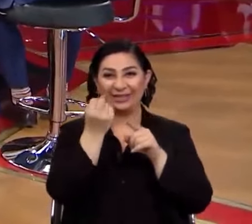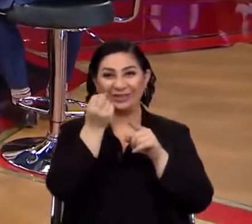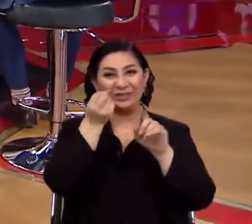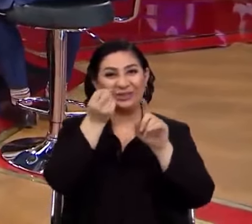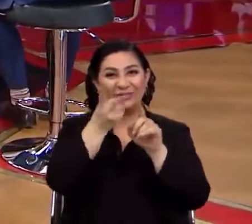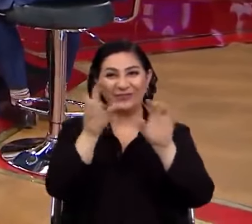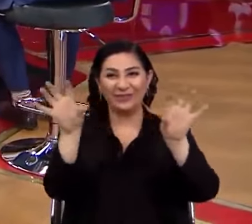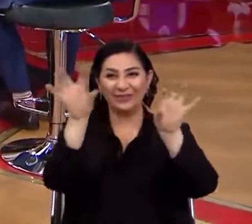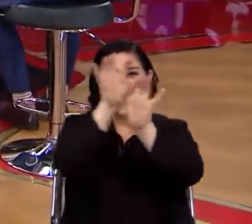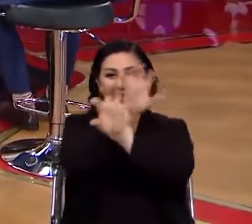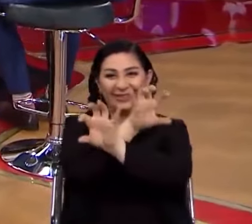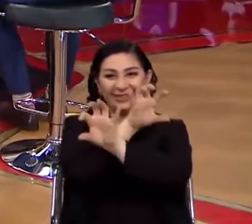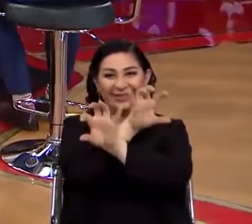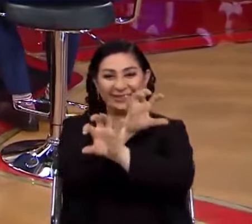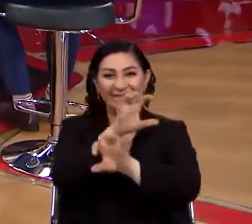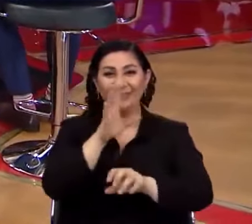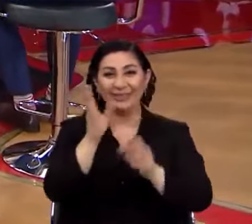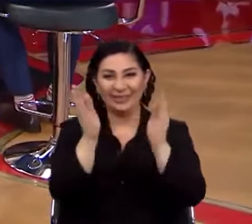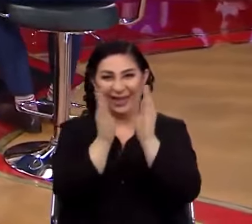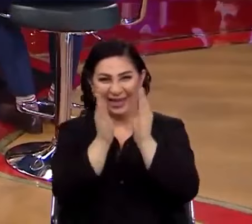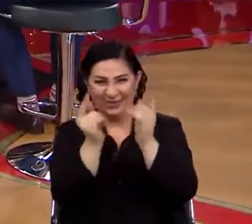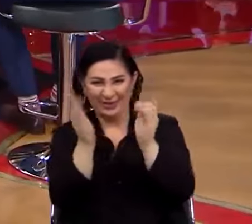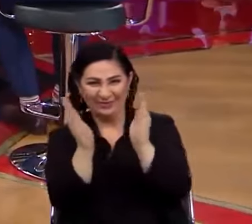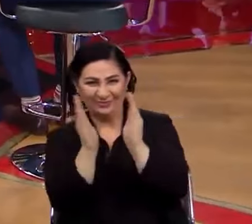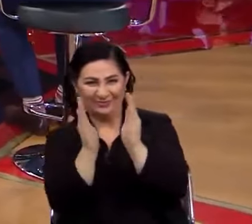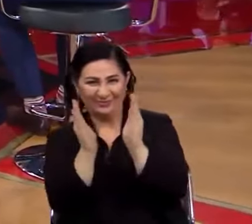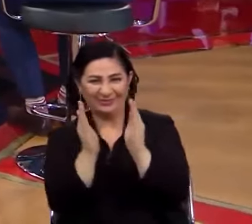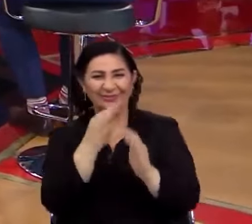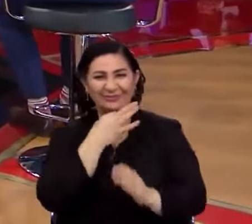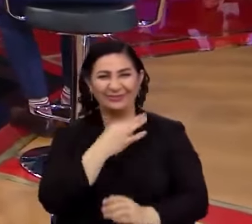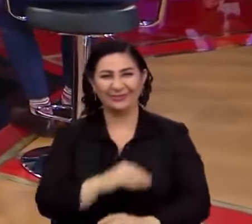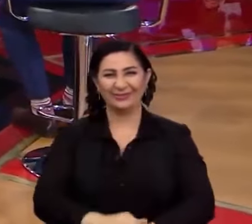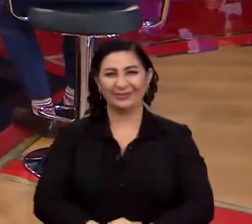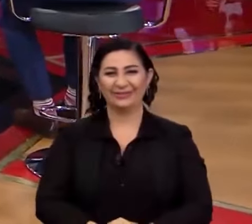ki orada he şimdi bir yan yana gelebilir misiniz biraz acaba Pardon